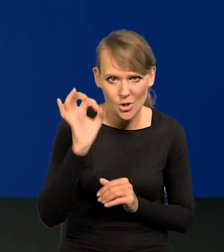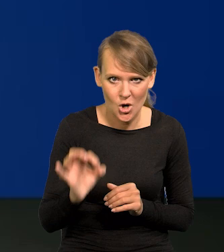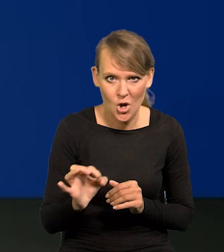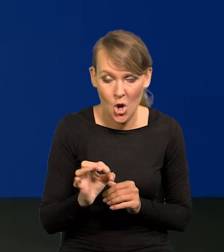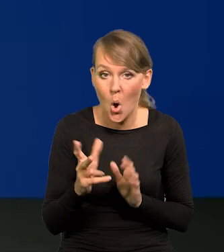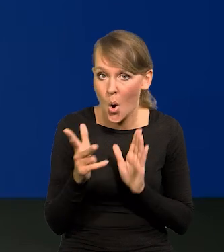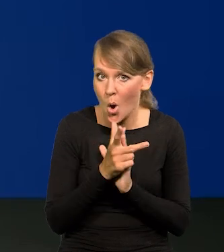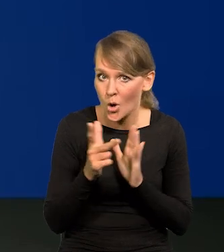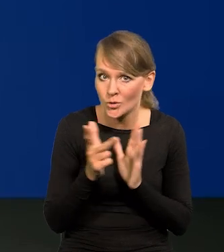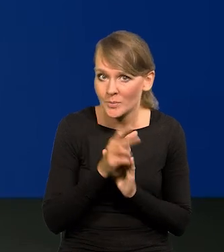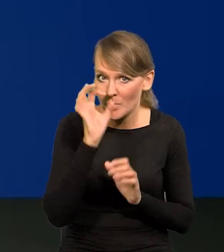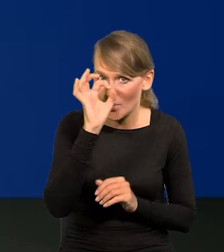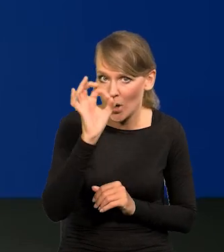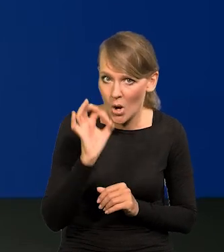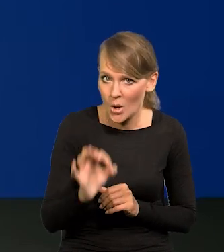18%,